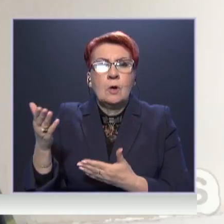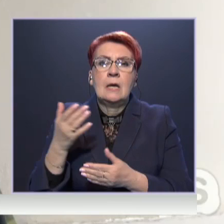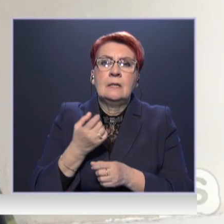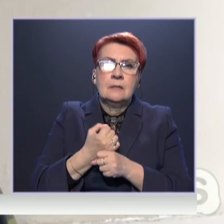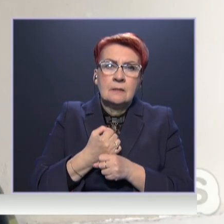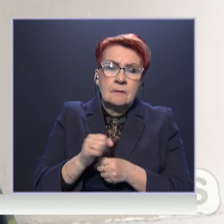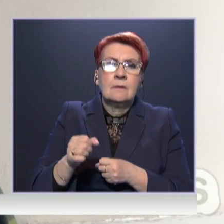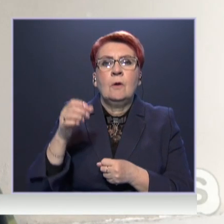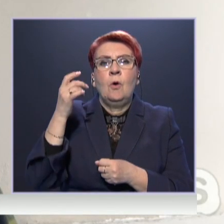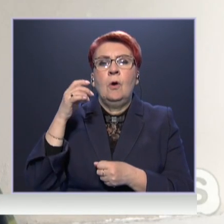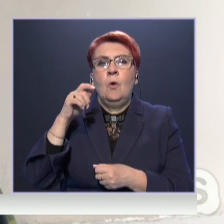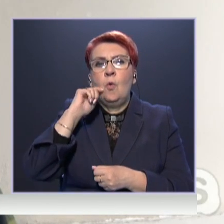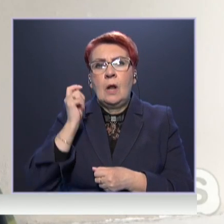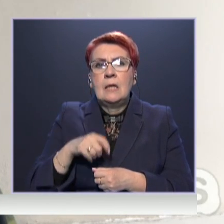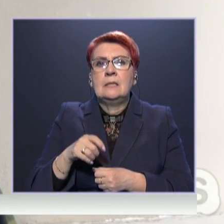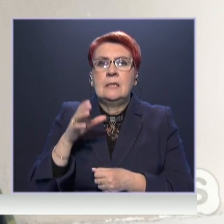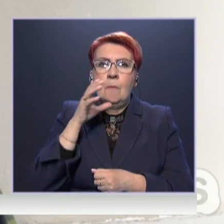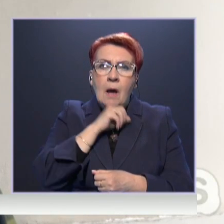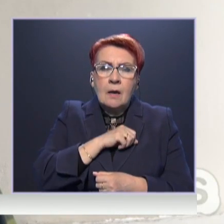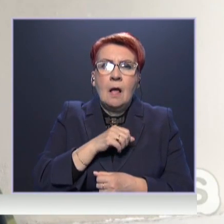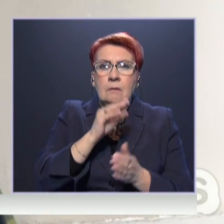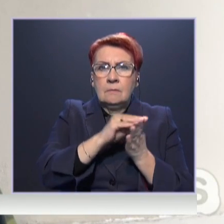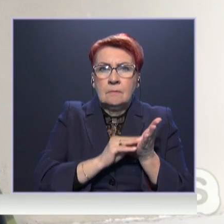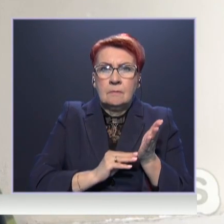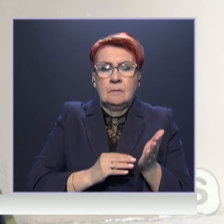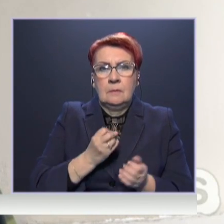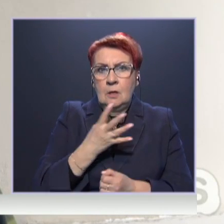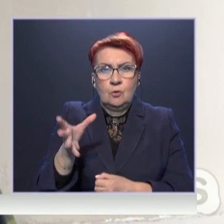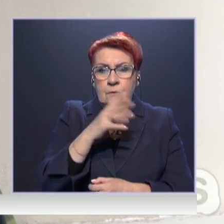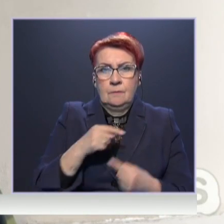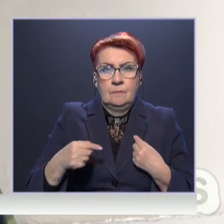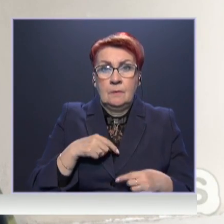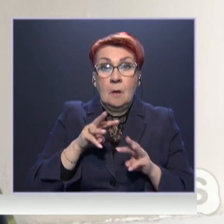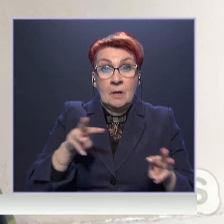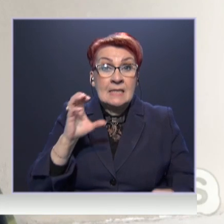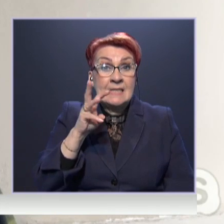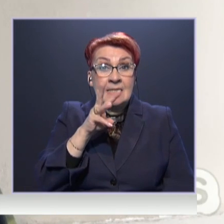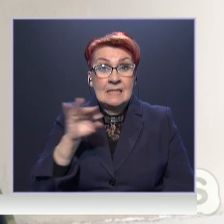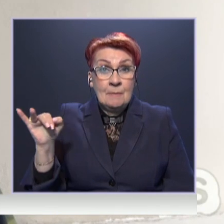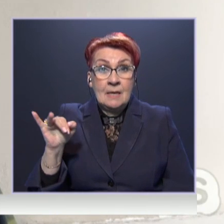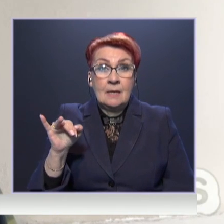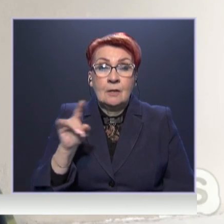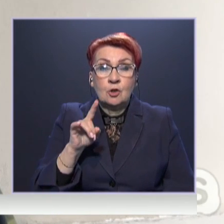обокрал насколько я должна была достать подчеркнул правительственные СМИ чтобы они уже а не замалчивали